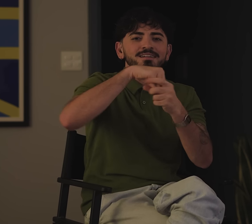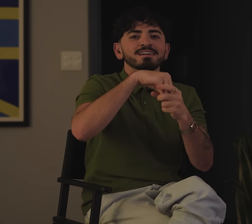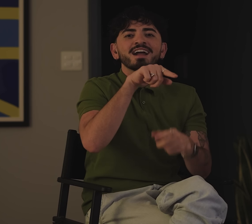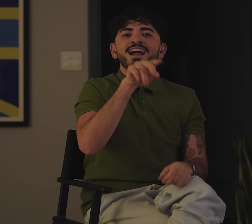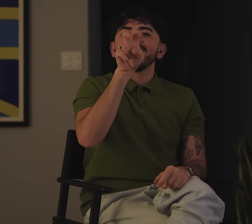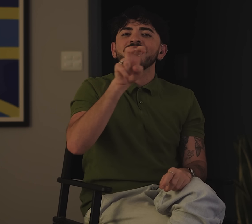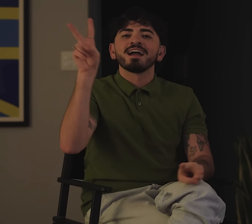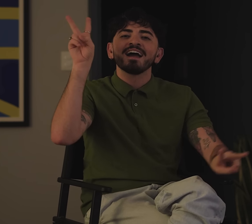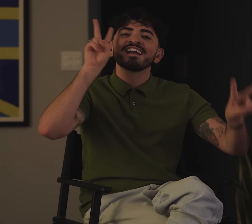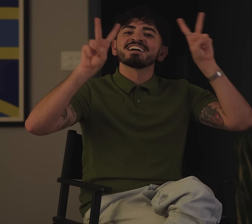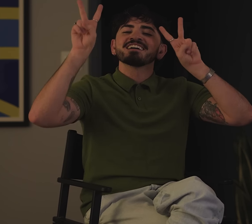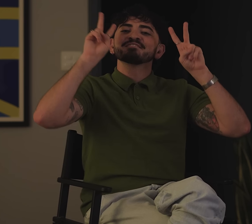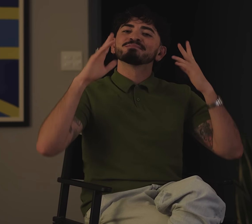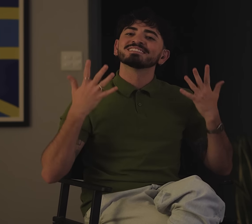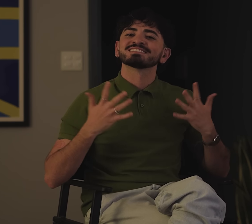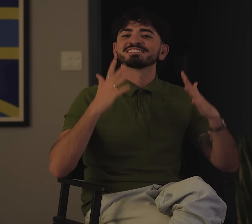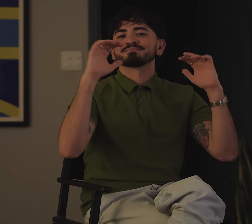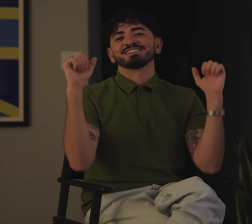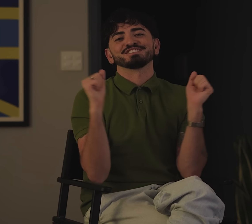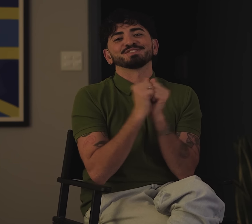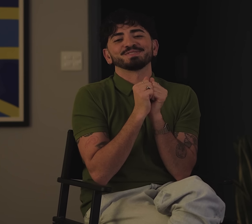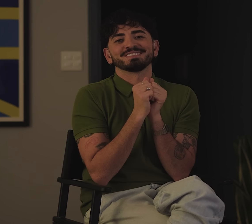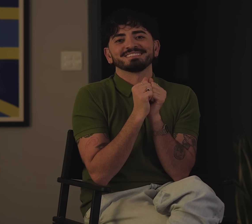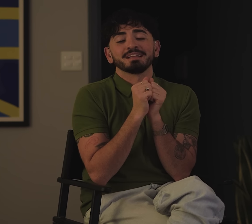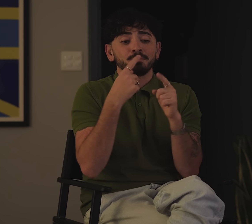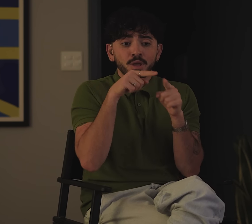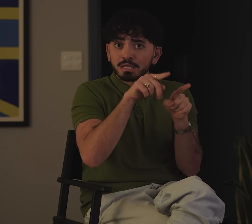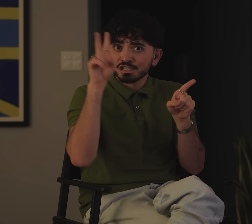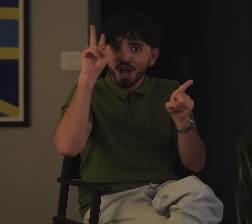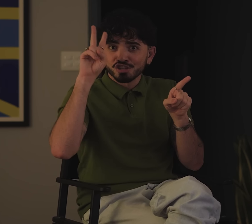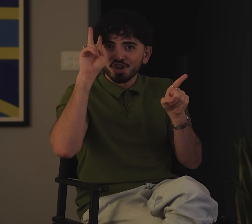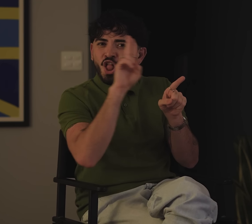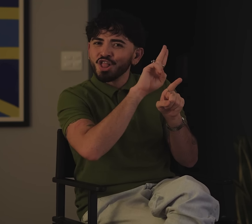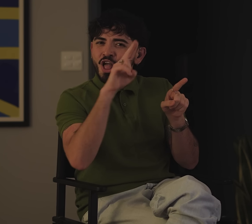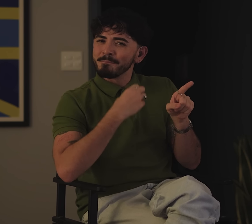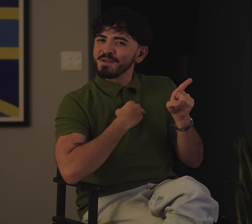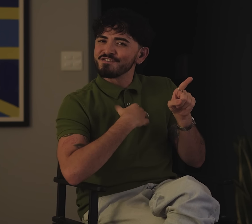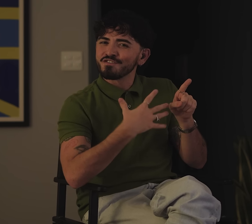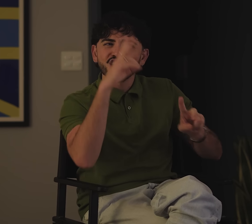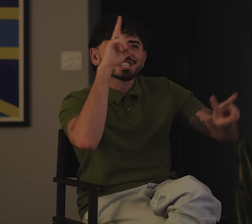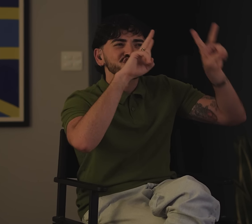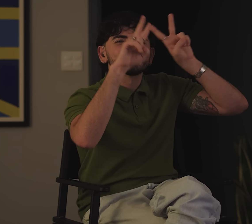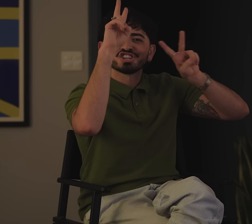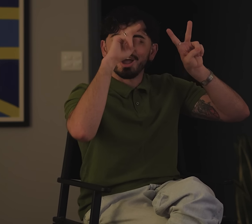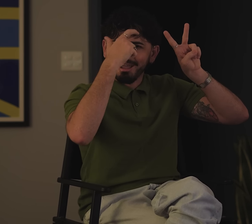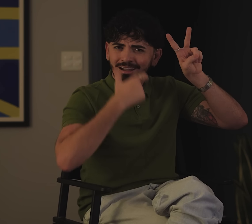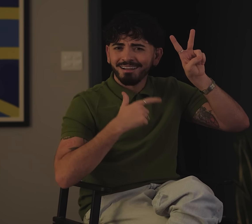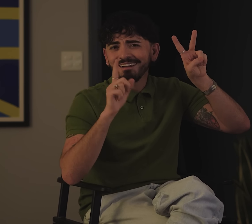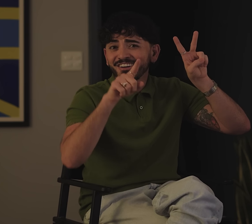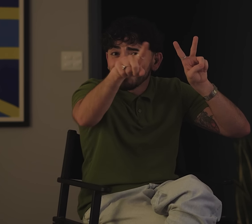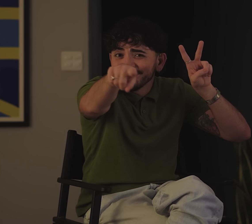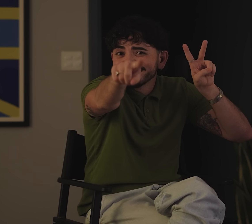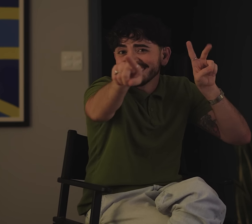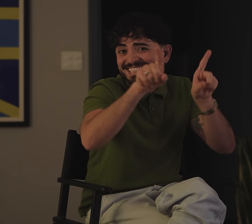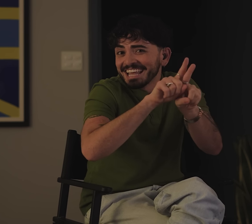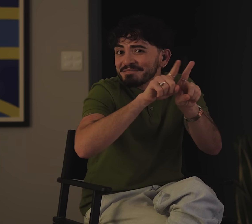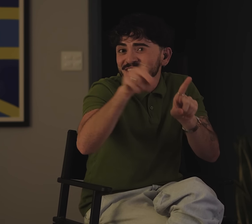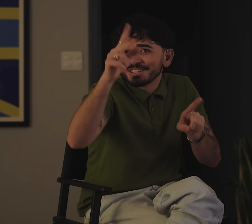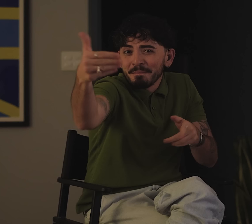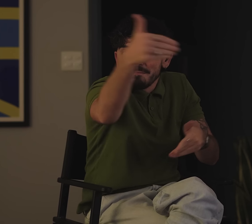E vamos celebrar juntos na quinta edição. Porque as histórias que existem dentro da Euforie-se foram construídas por minha causa? Não. Elas foram construídas por vocês, por muitas pessoas,